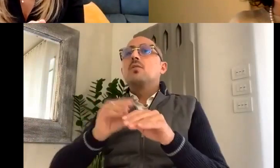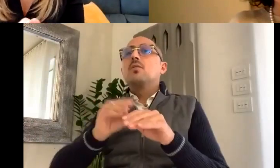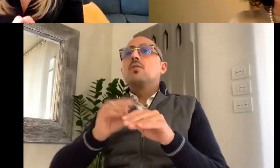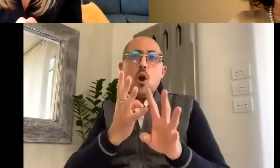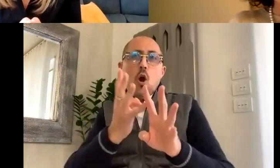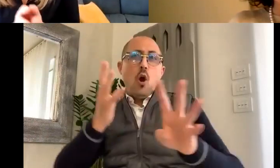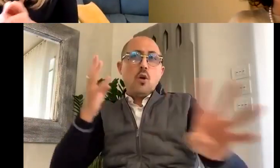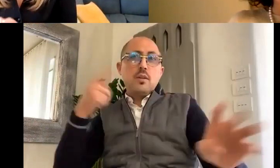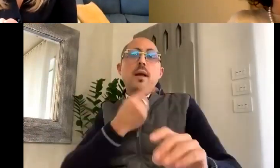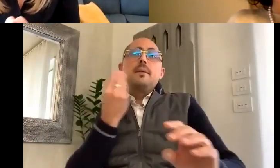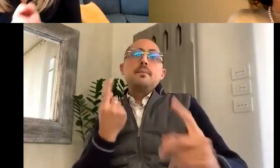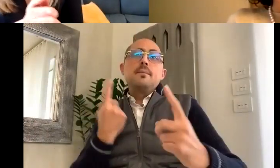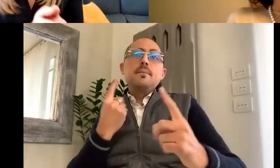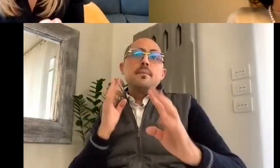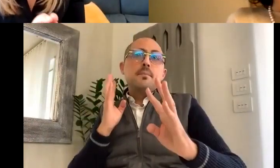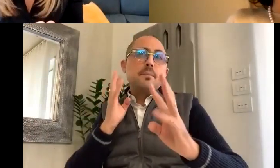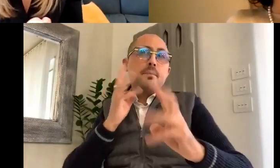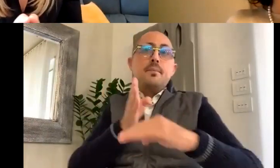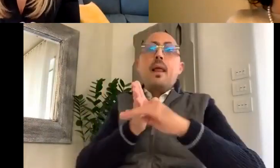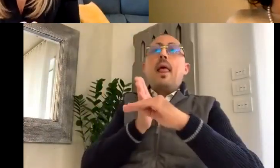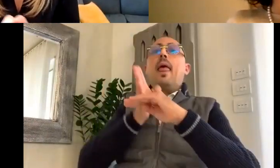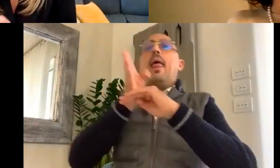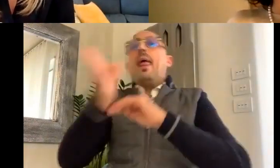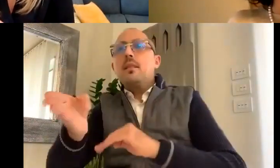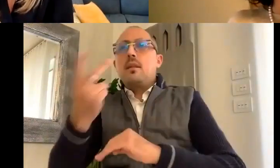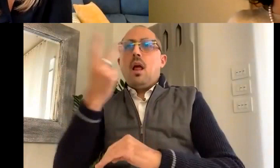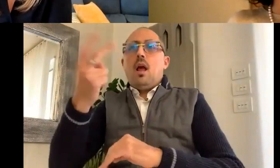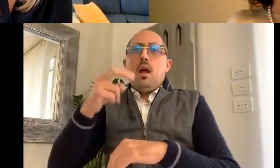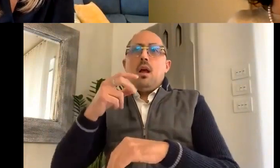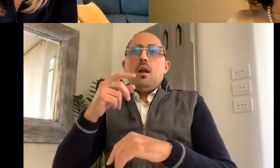ha più difficoltà, magari riesce a reperire la ricetta dal medico